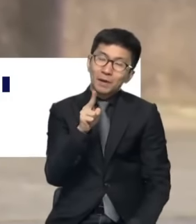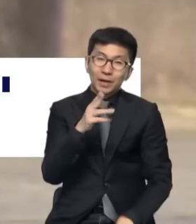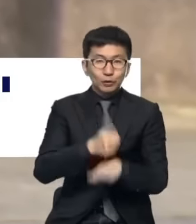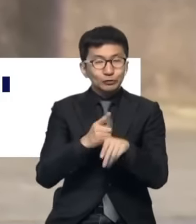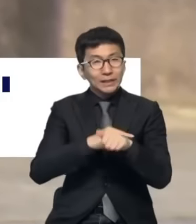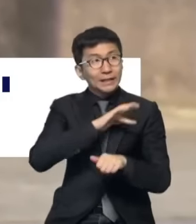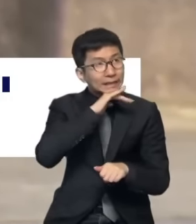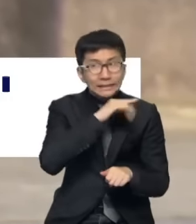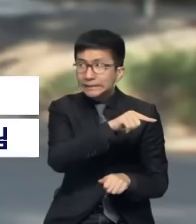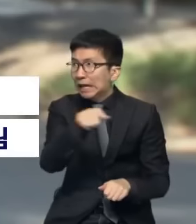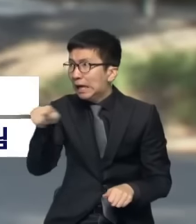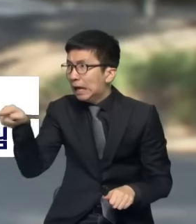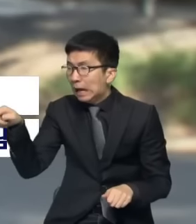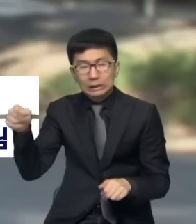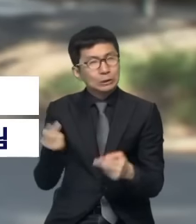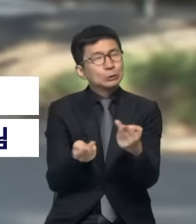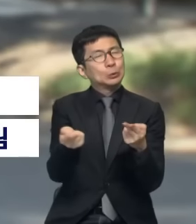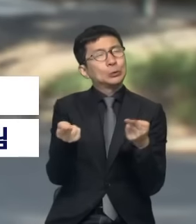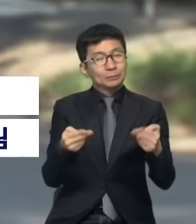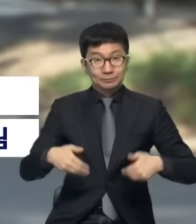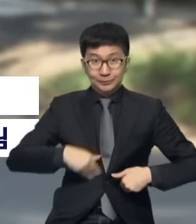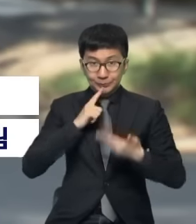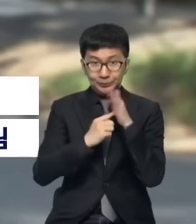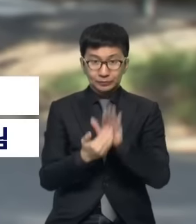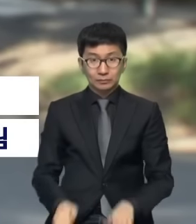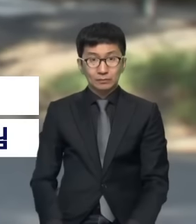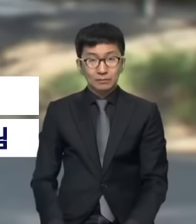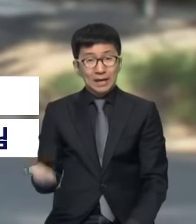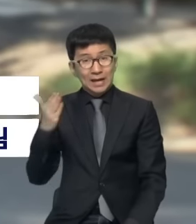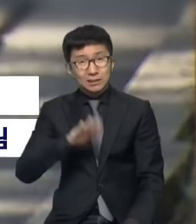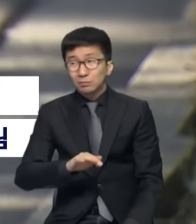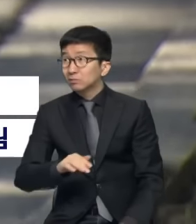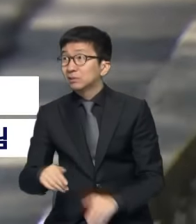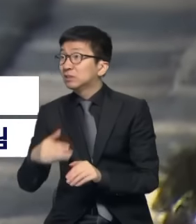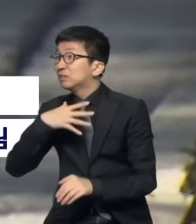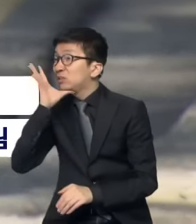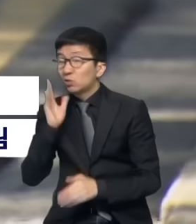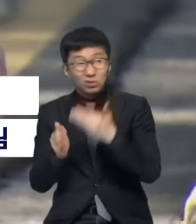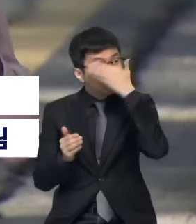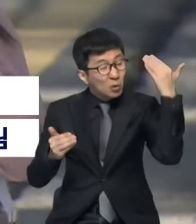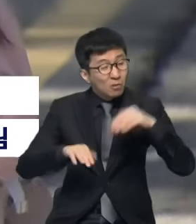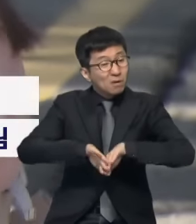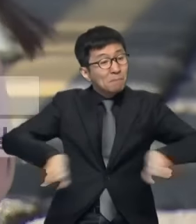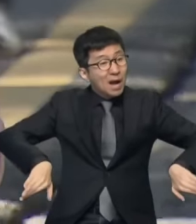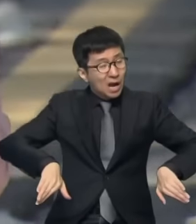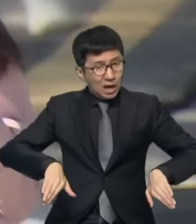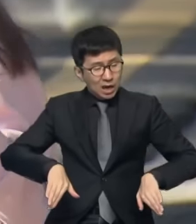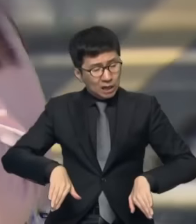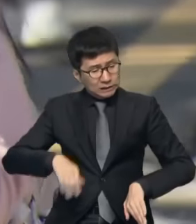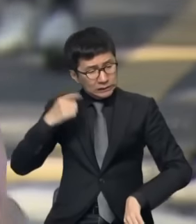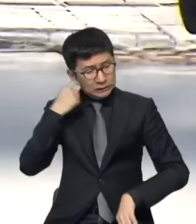설명했습니다. 하지만 세대 간 갈라치기라는 비판은 여전하고 한 살 차이로 세대 기준이 갈리는 문제도 논란을 빚을 가능성이